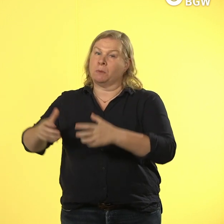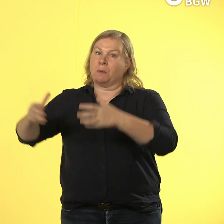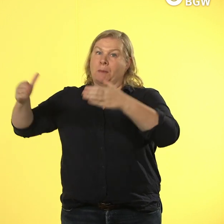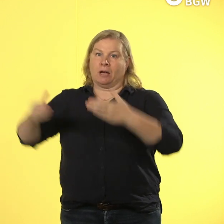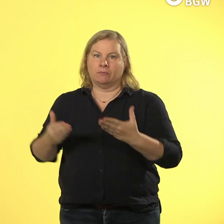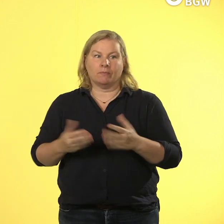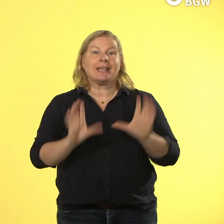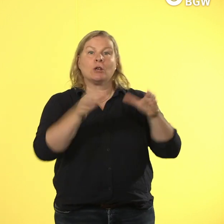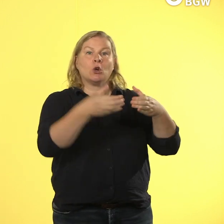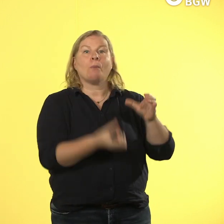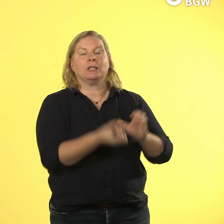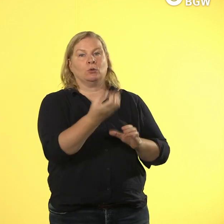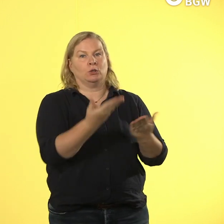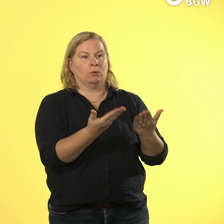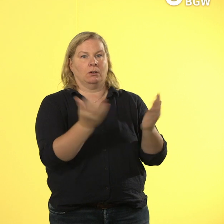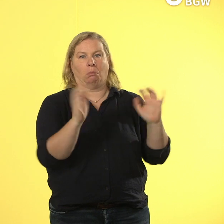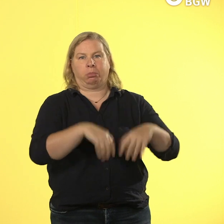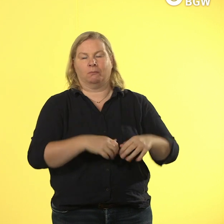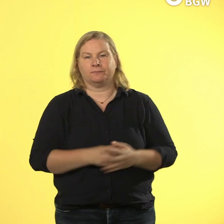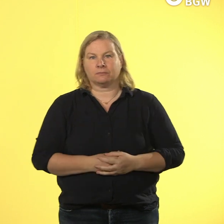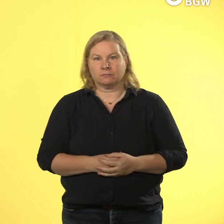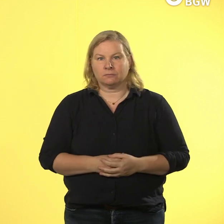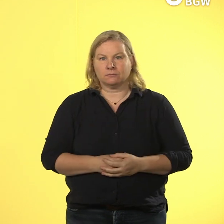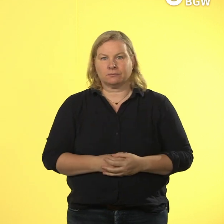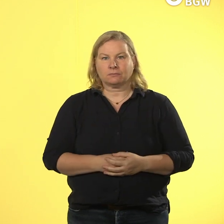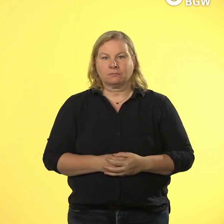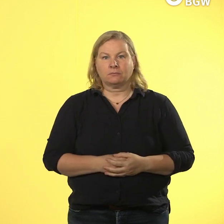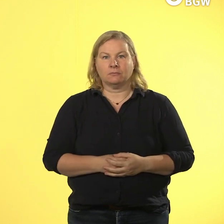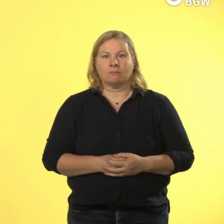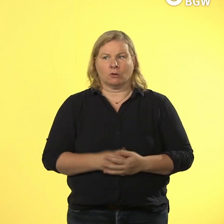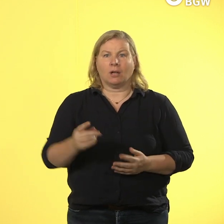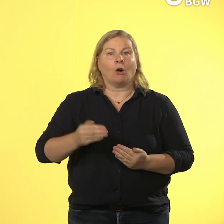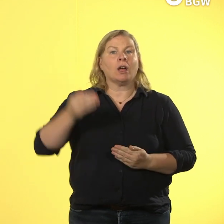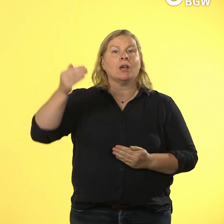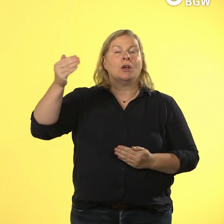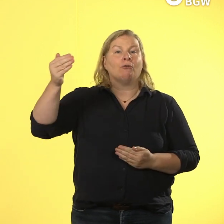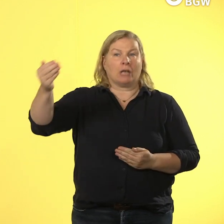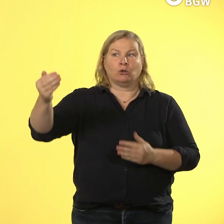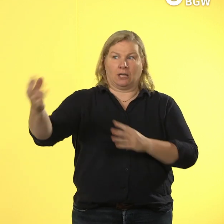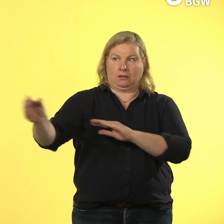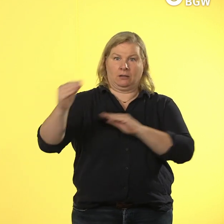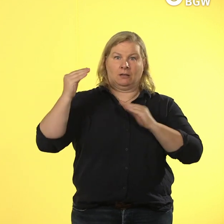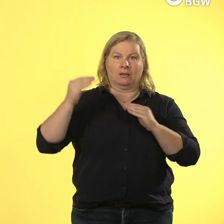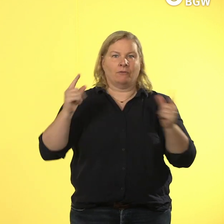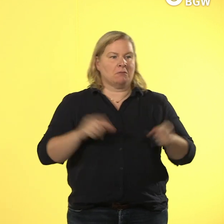Wir kriegen das von außen gespiegelt. Uns selbst fällt es gar nicht auf, wir blöken uns an, wir gehen alle mit Stress zum Dienst. Und jetzt kommen erste Stimmen,